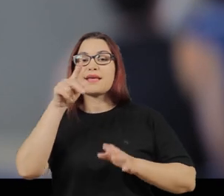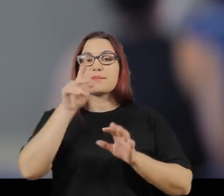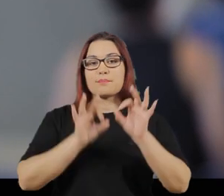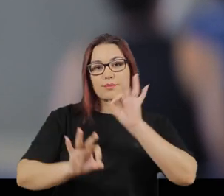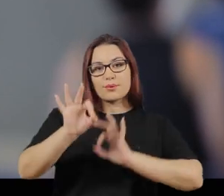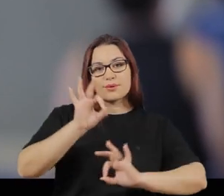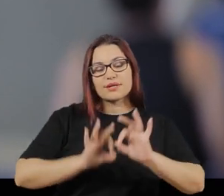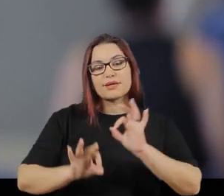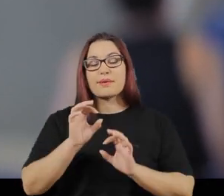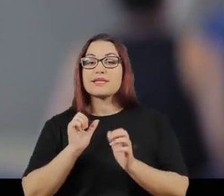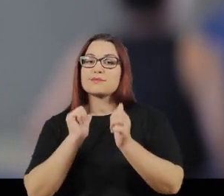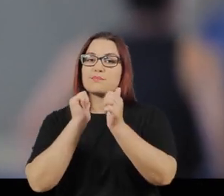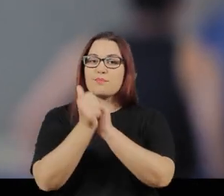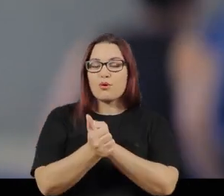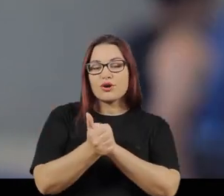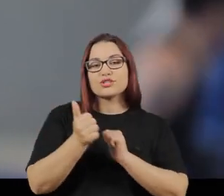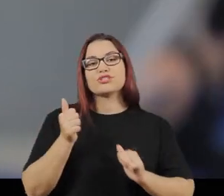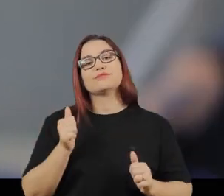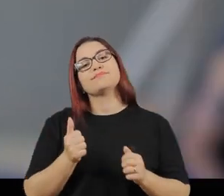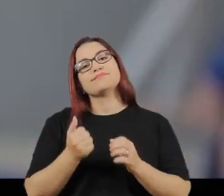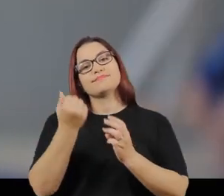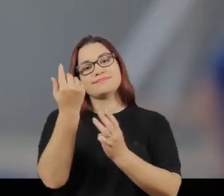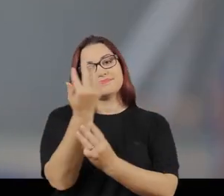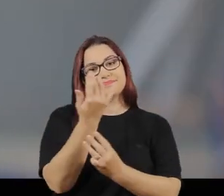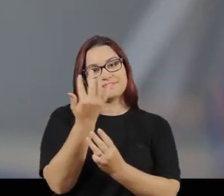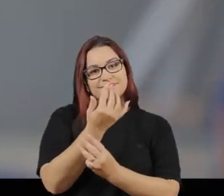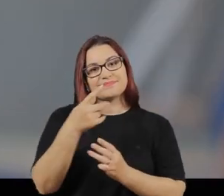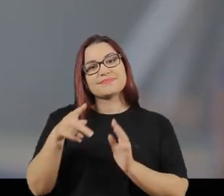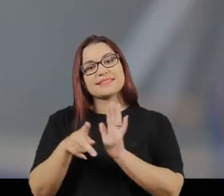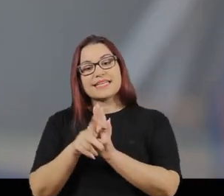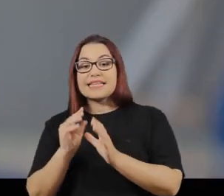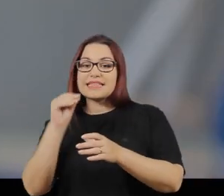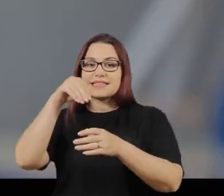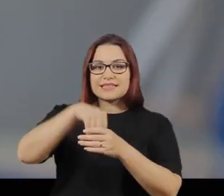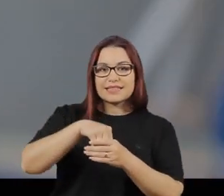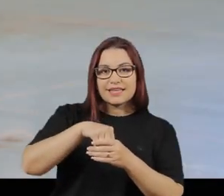teve a inserção do esporte adaptado dentro do grande programa Esporte Universitário.